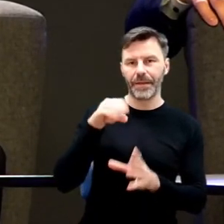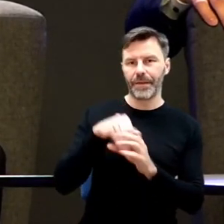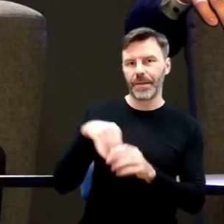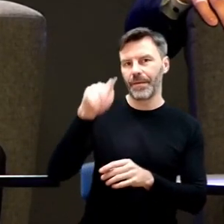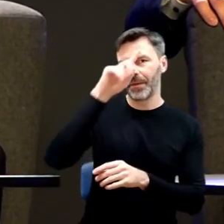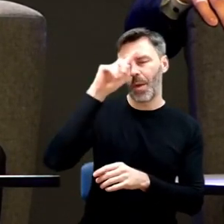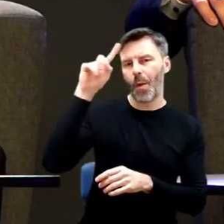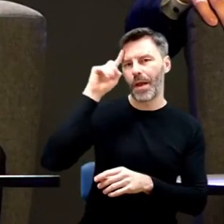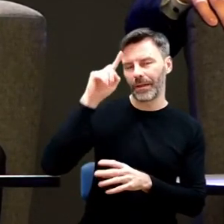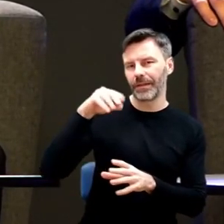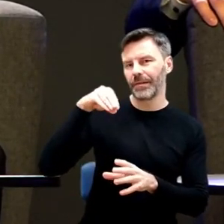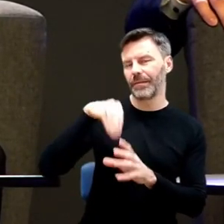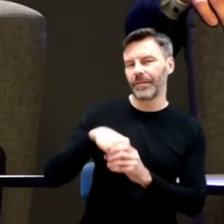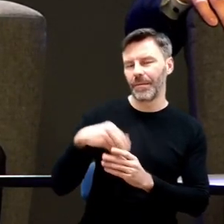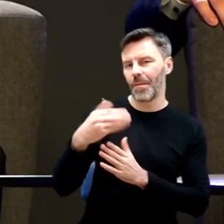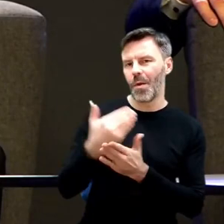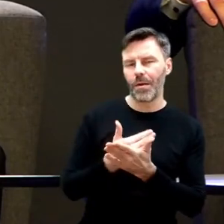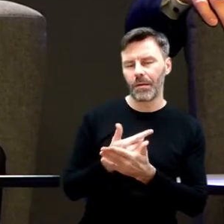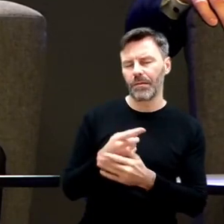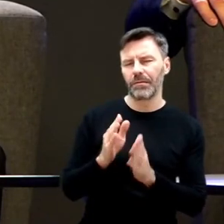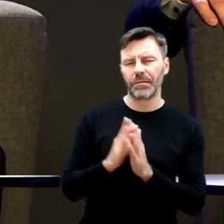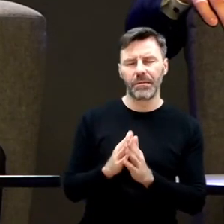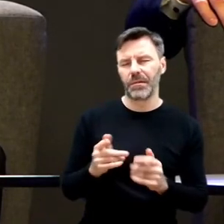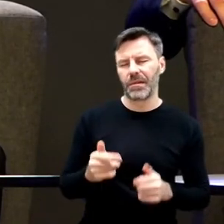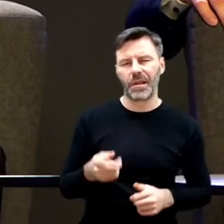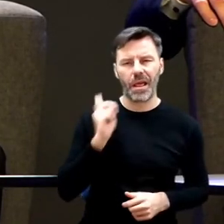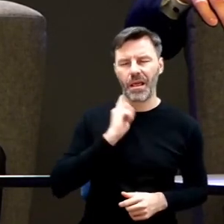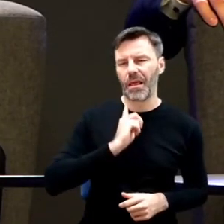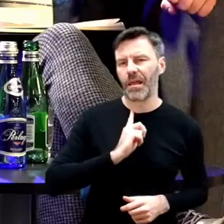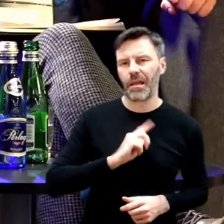Oczywiście nie tworzymy hipokryzji, nie mówmy, że fundusze